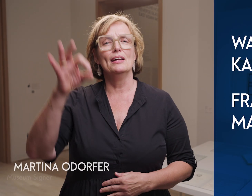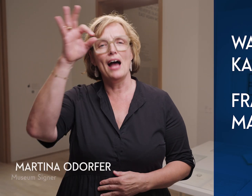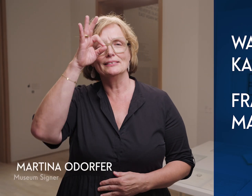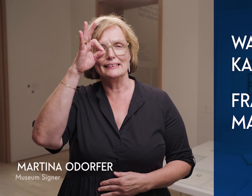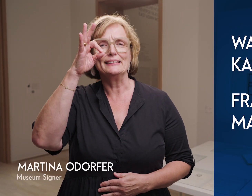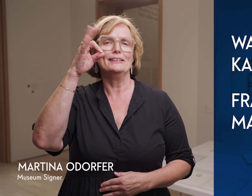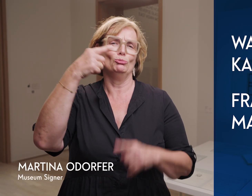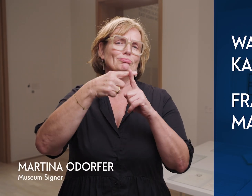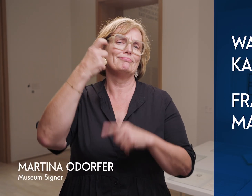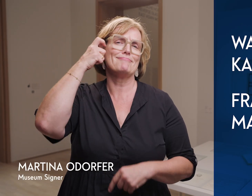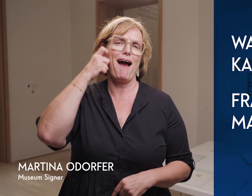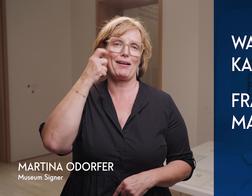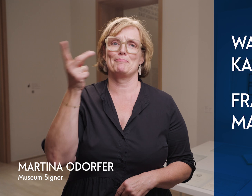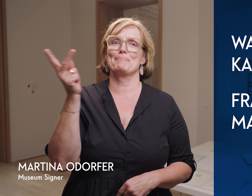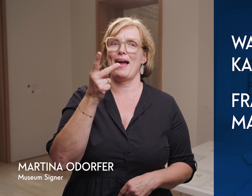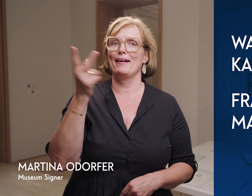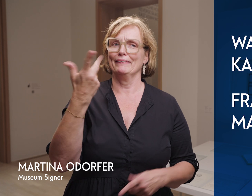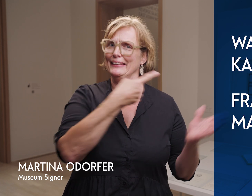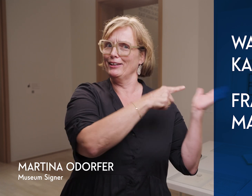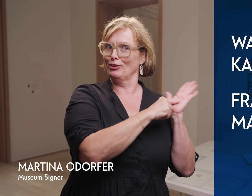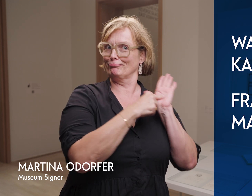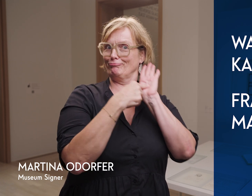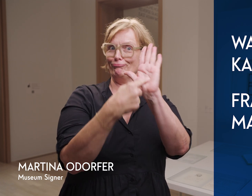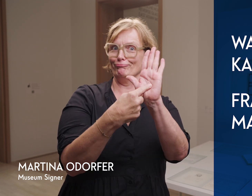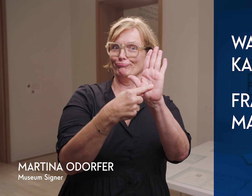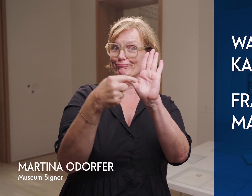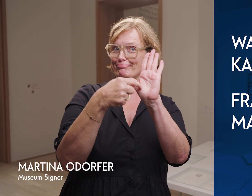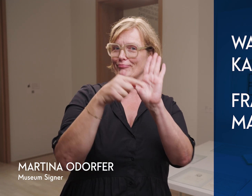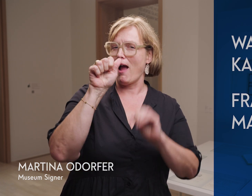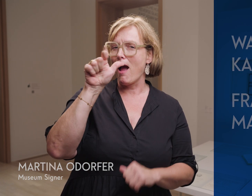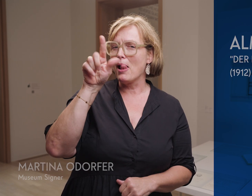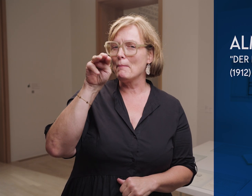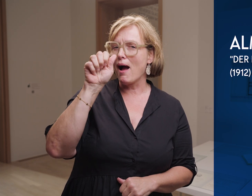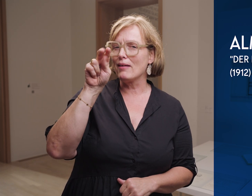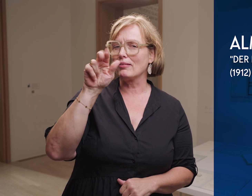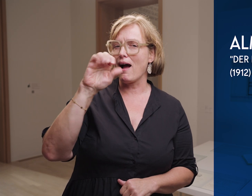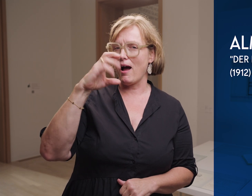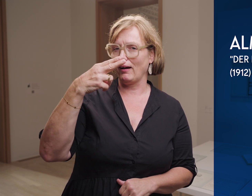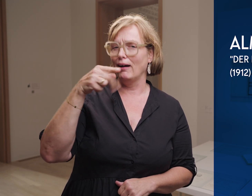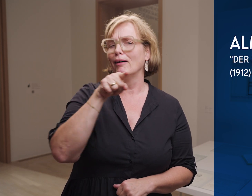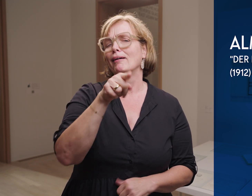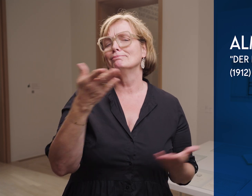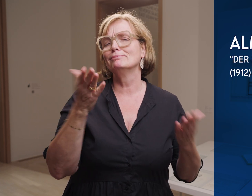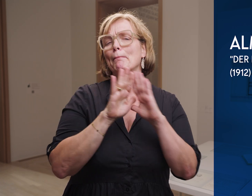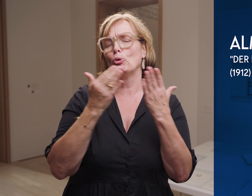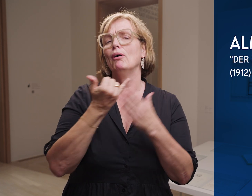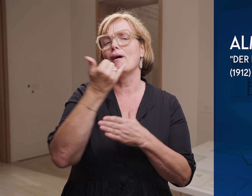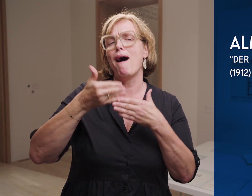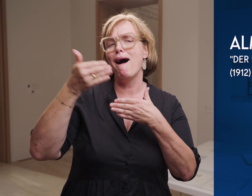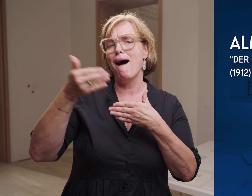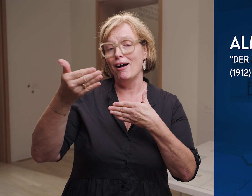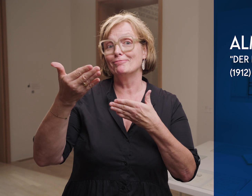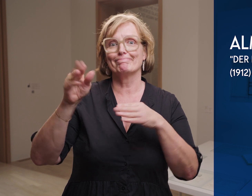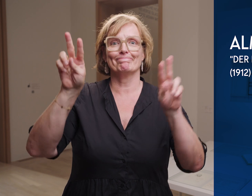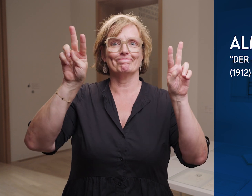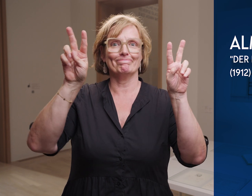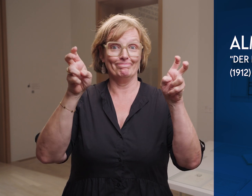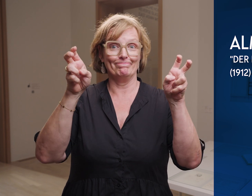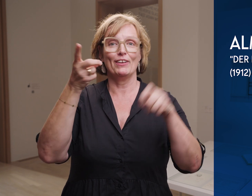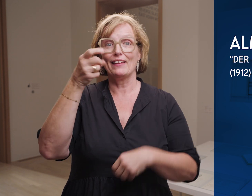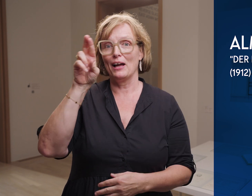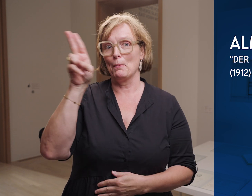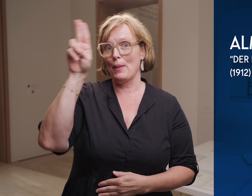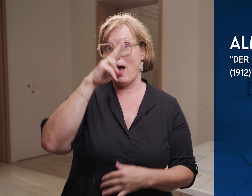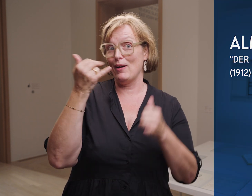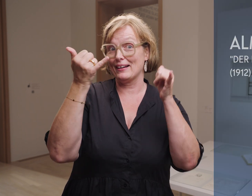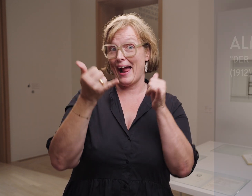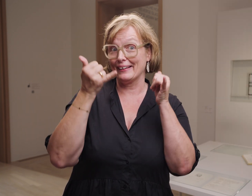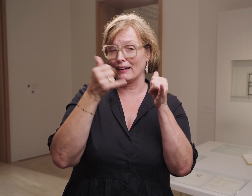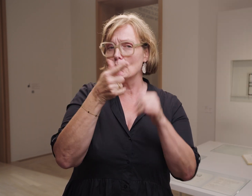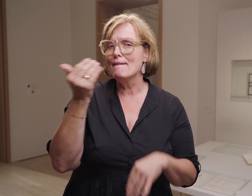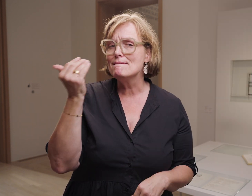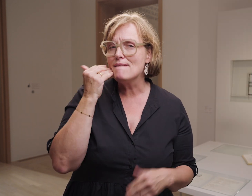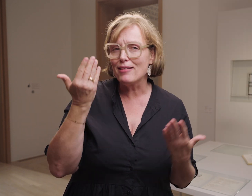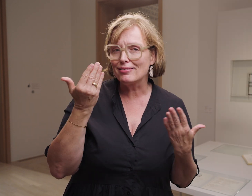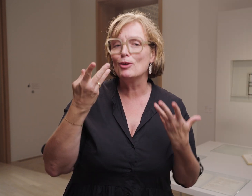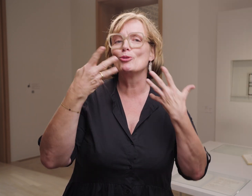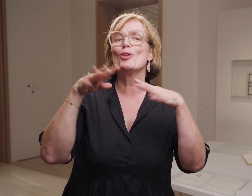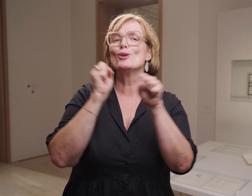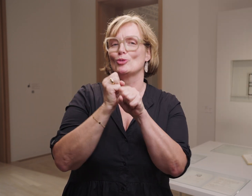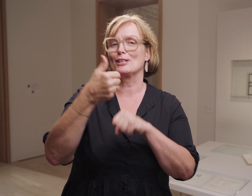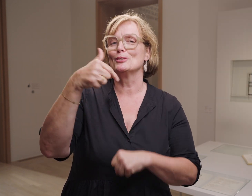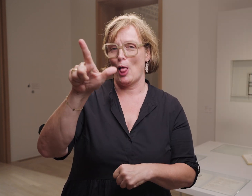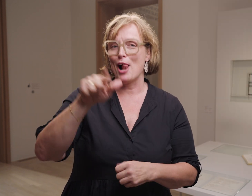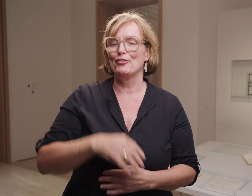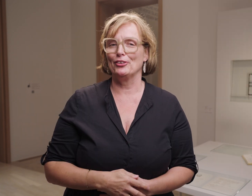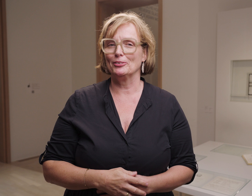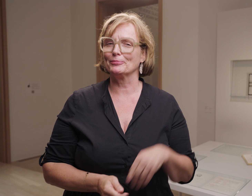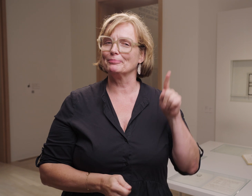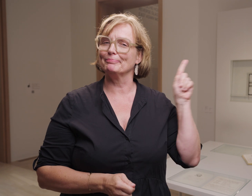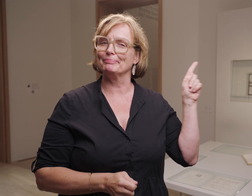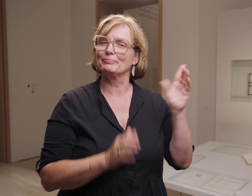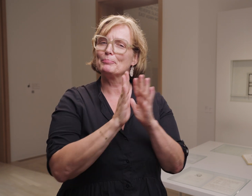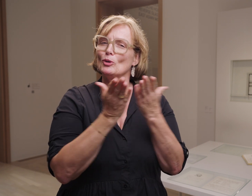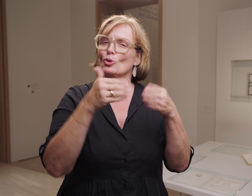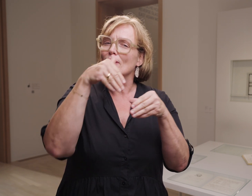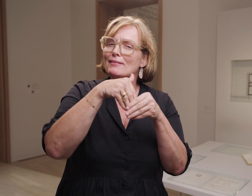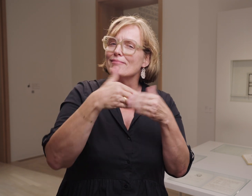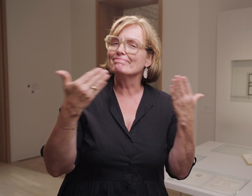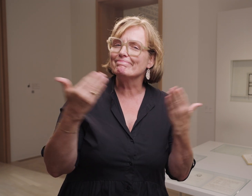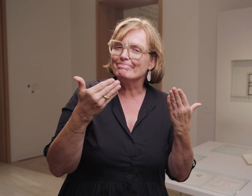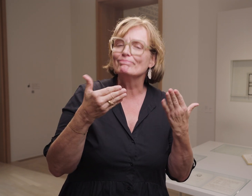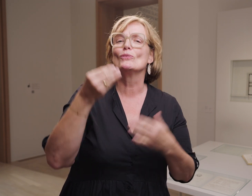1912 veröffentlichten Wassily Kandinsky und Franz Marc den Almanach „Der Blaue Reiter“.